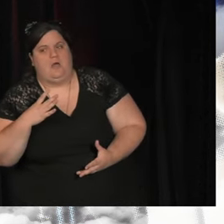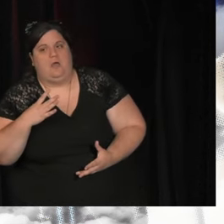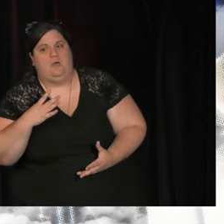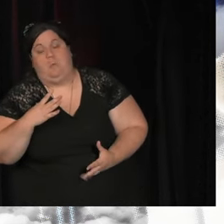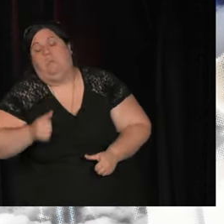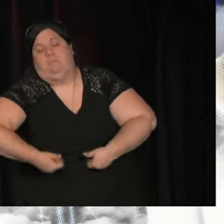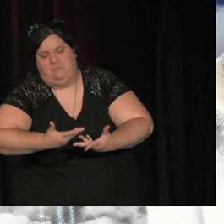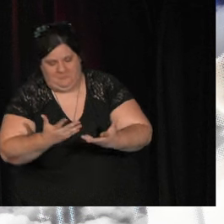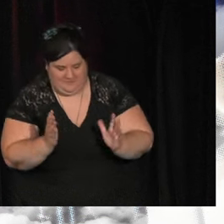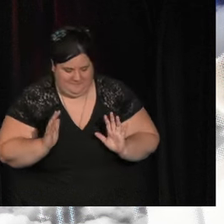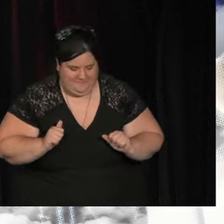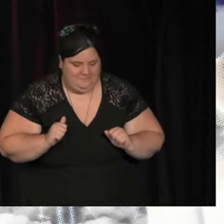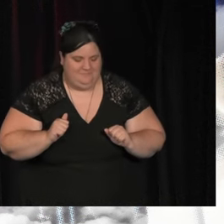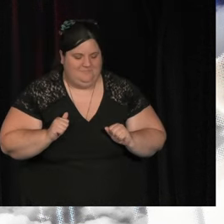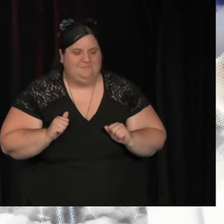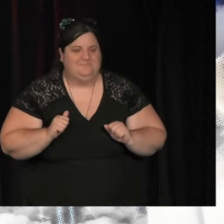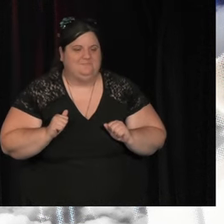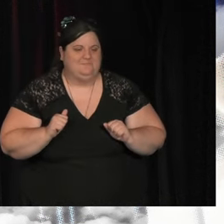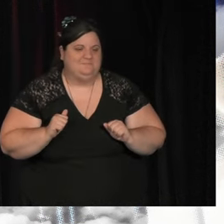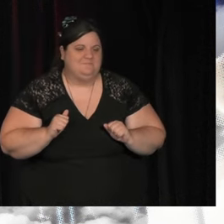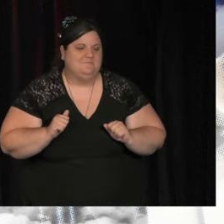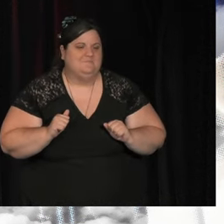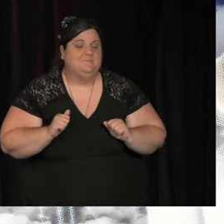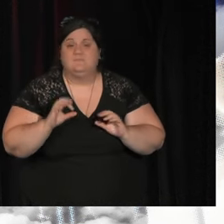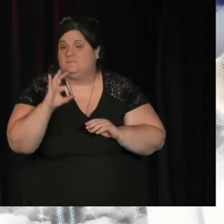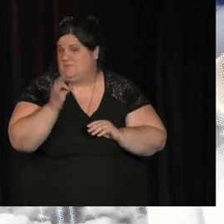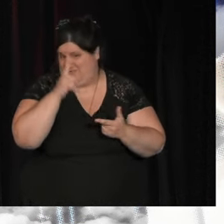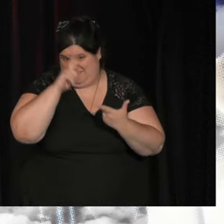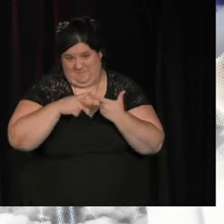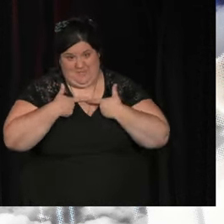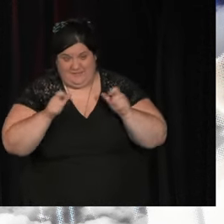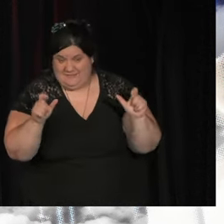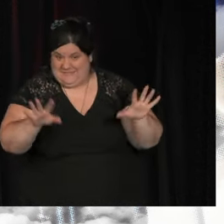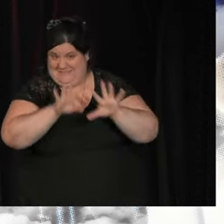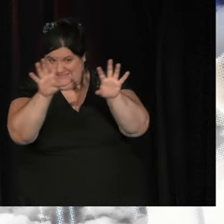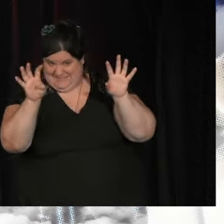Mais, oui, la question de l'accessibilité, on ne va peut-être pas la…